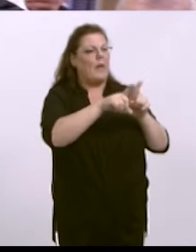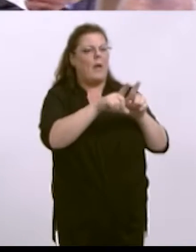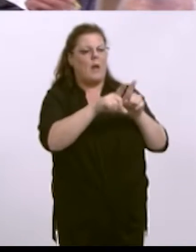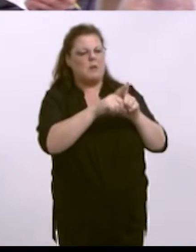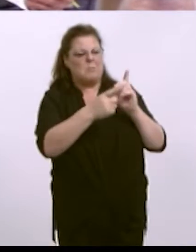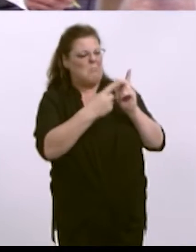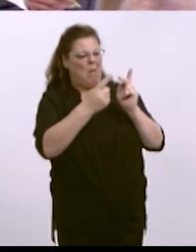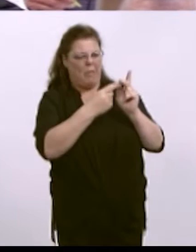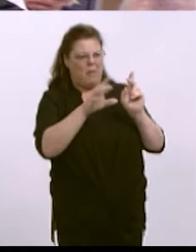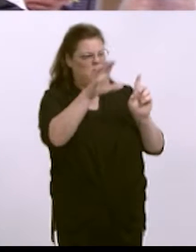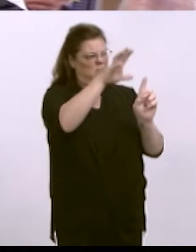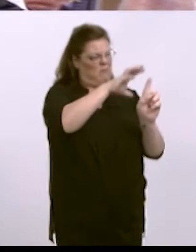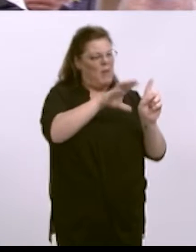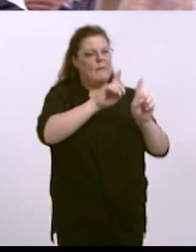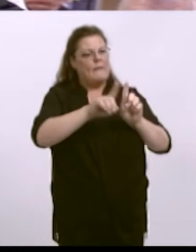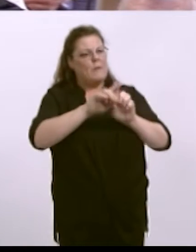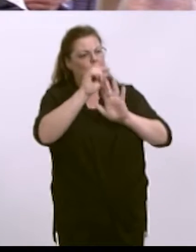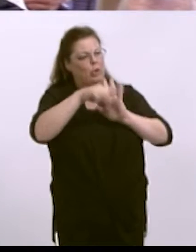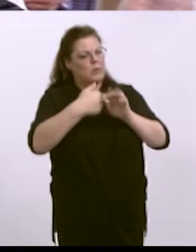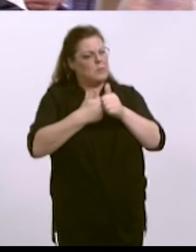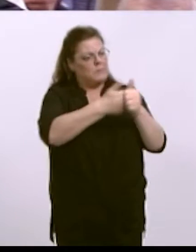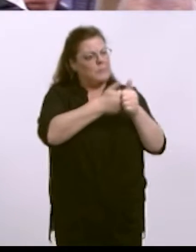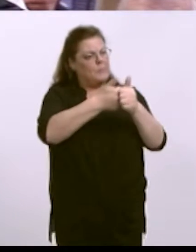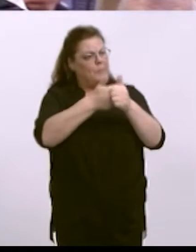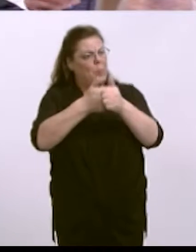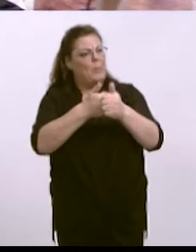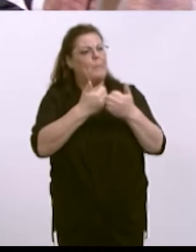wrth gwrs, ei fod yn bwysig dros ben nad yw twristiaeth yn rhywbeth syín hollol dymhorol,